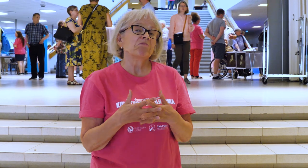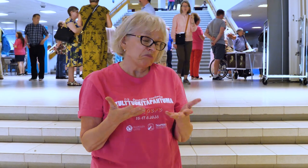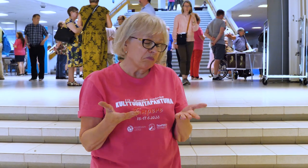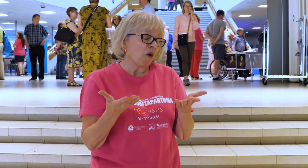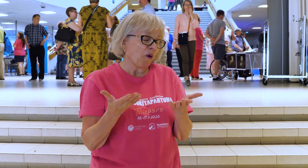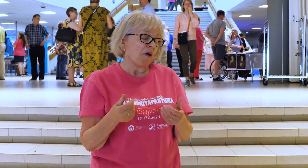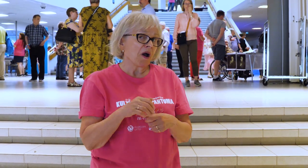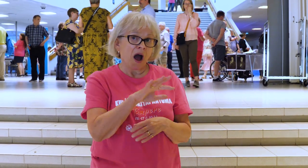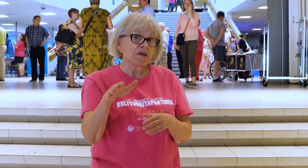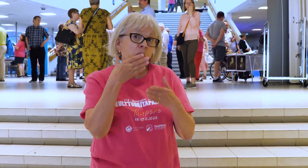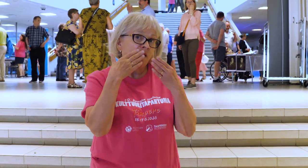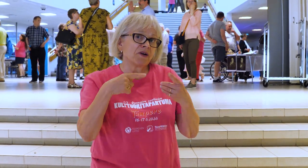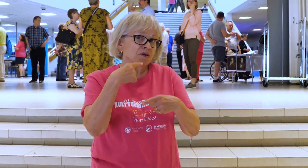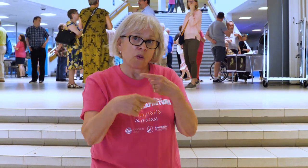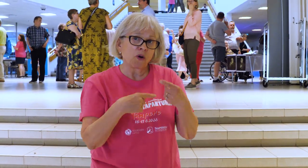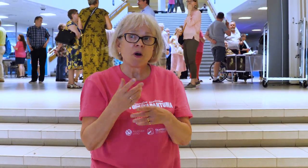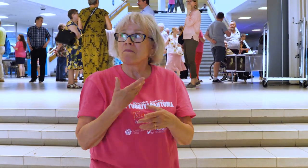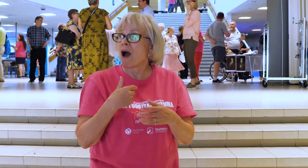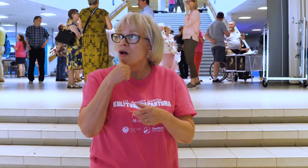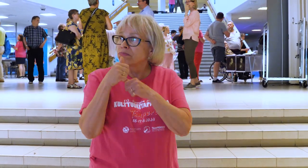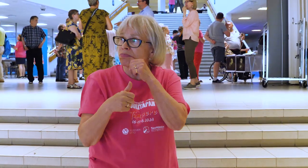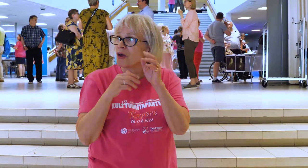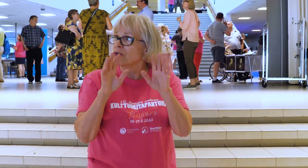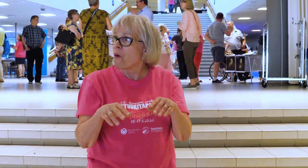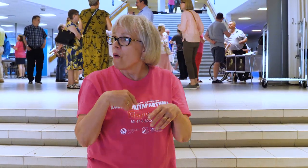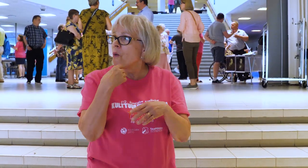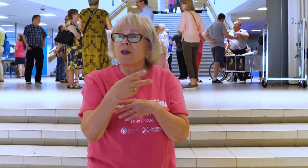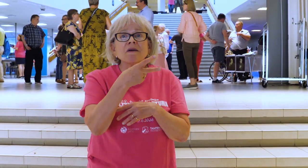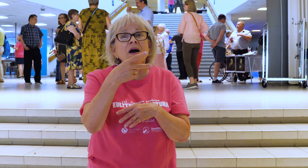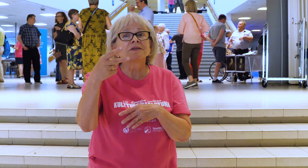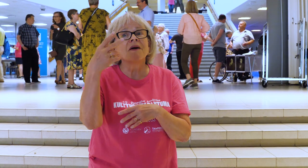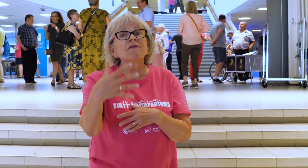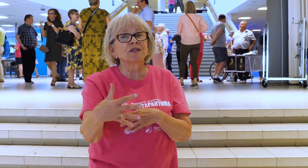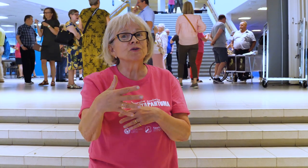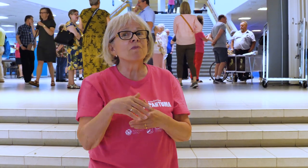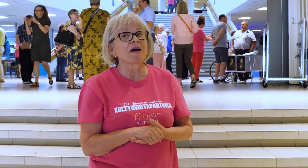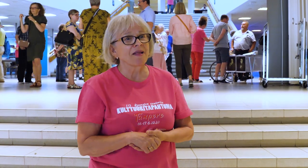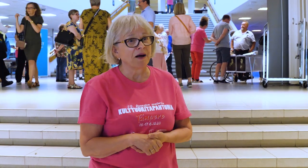Kaikki on sujunut oikein hyvin, ja osallistujiakin on yli 250.